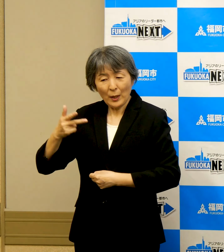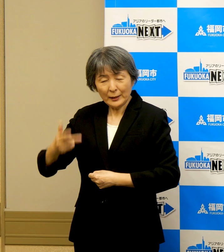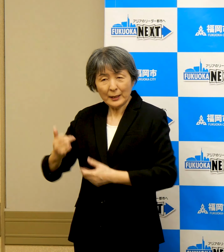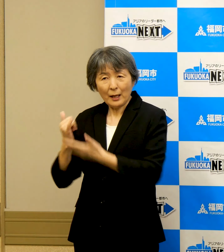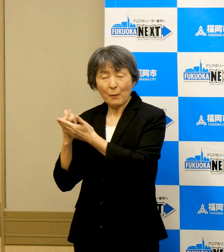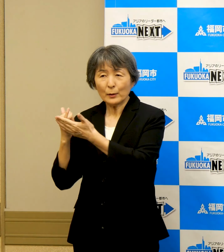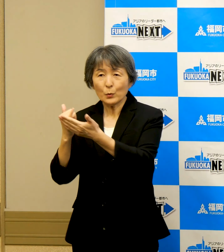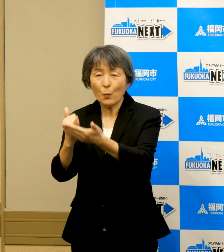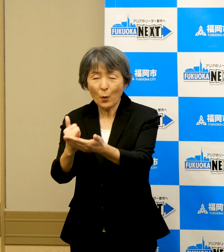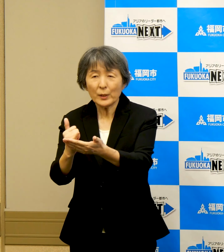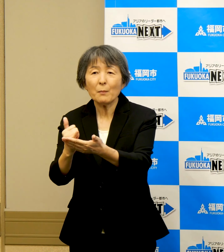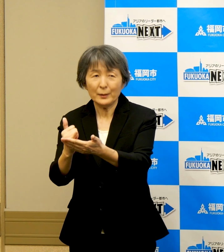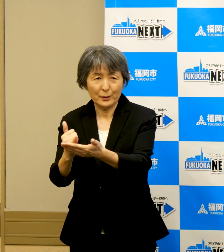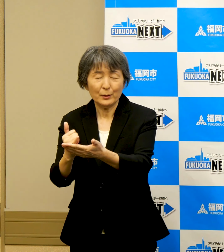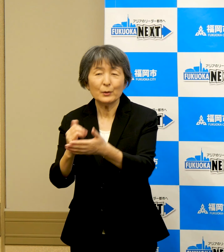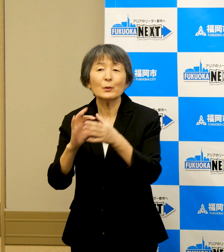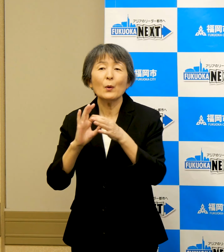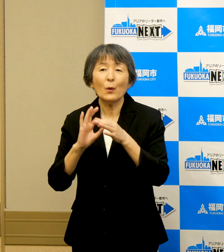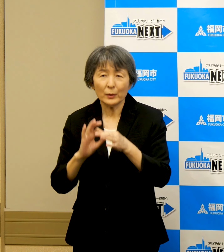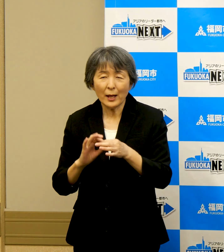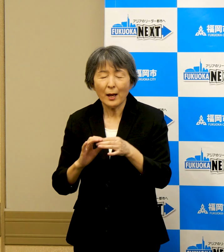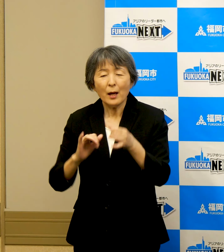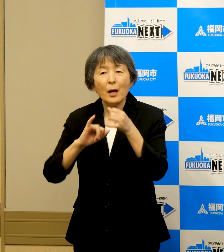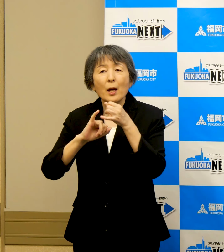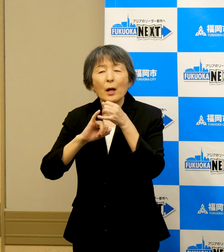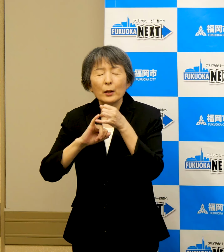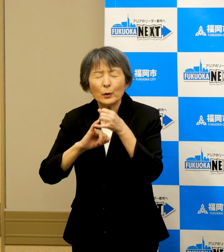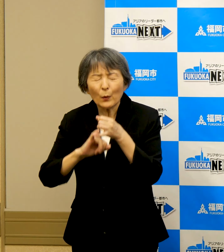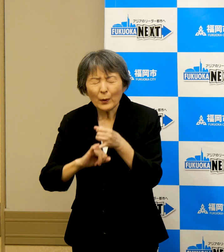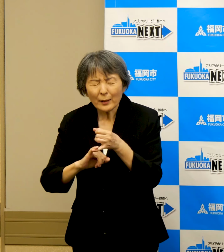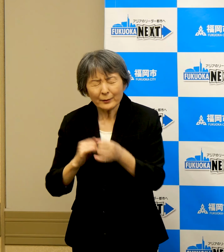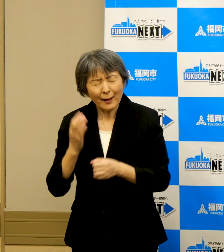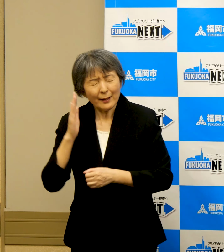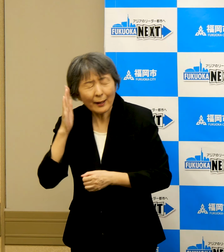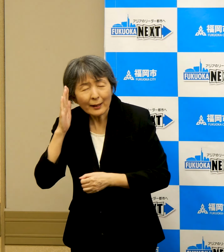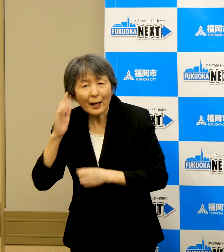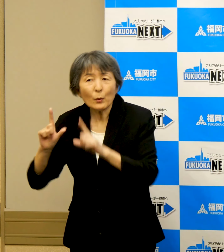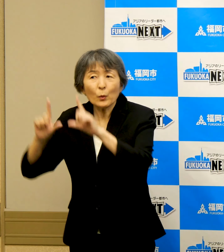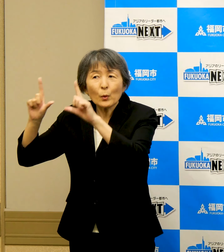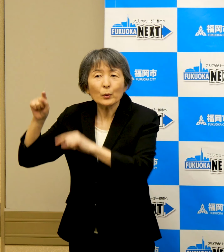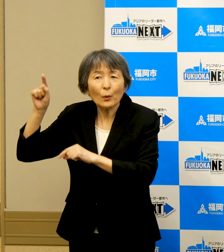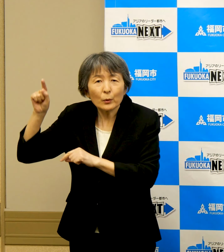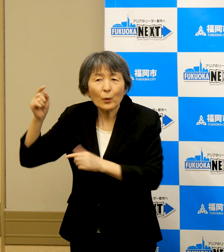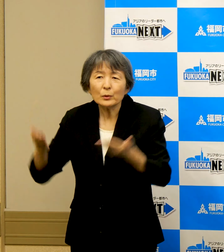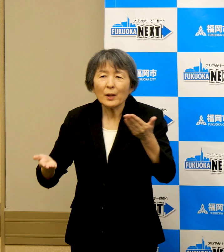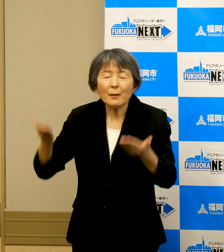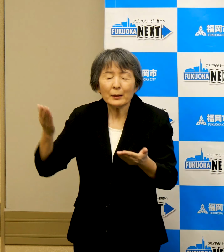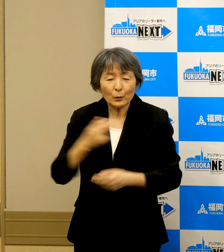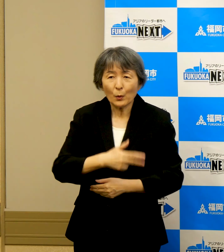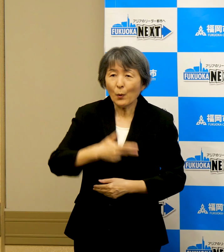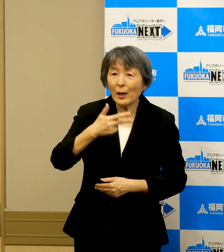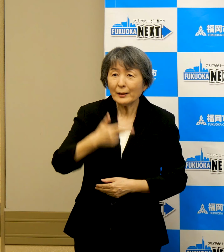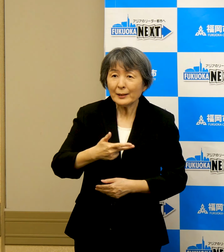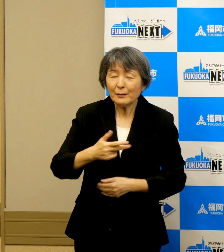これまで予約取りたくても取れなかった東京とは 福岡市の状況は少し違うので